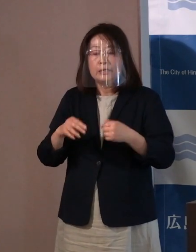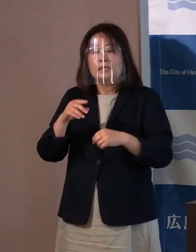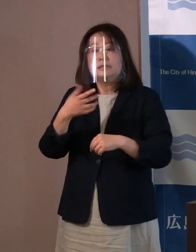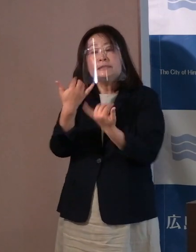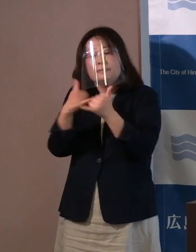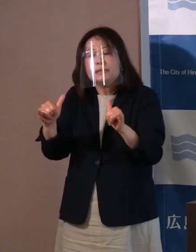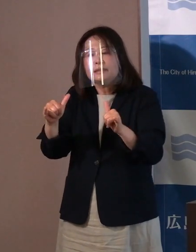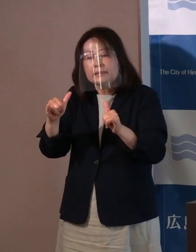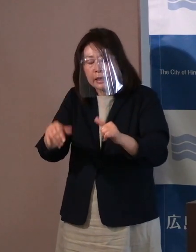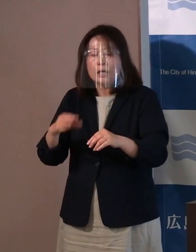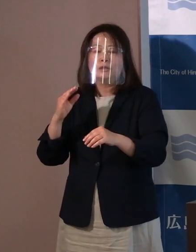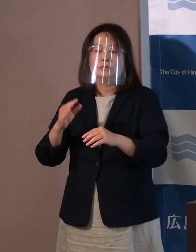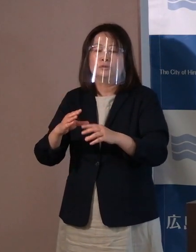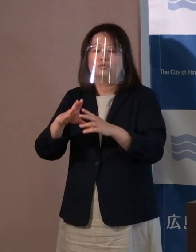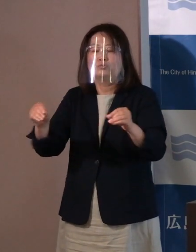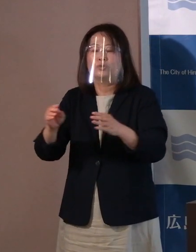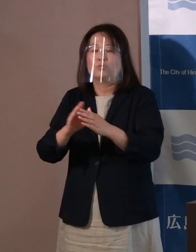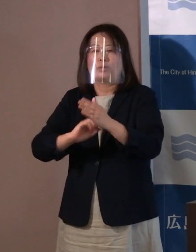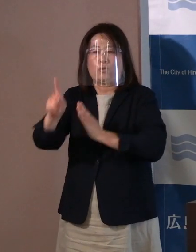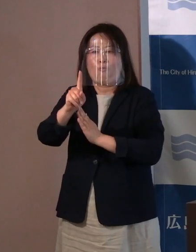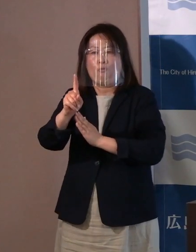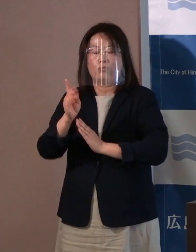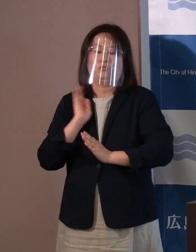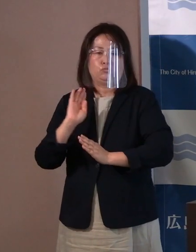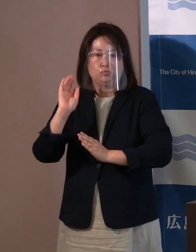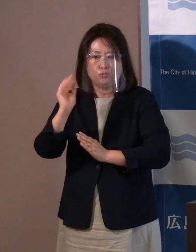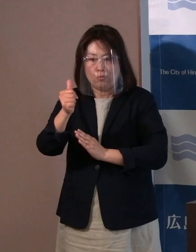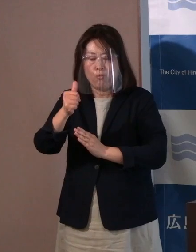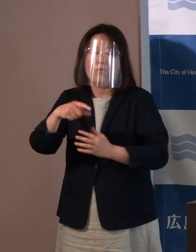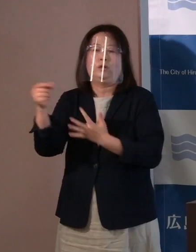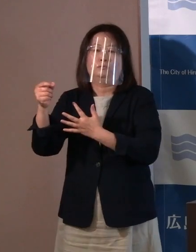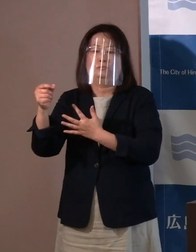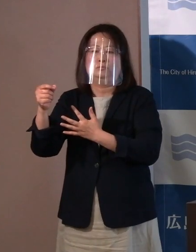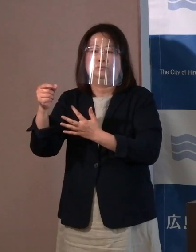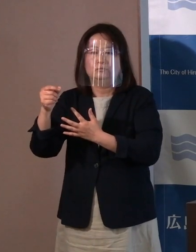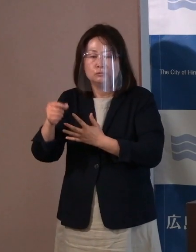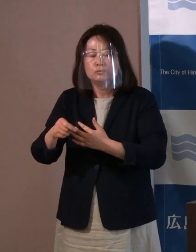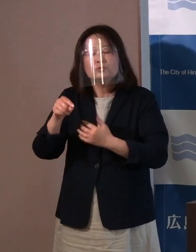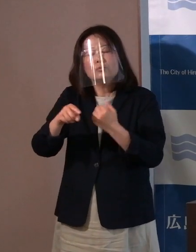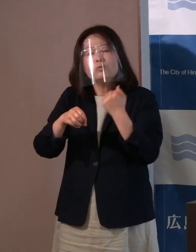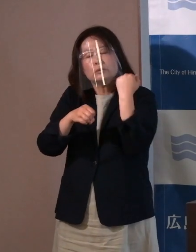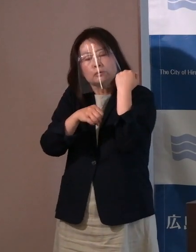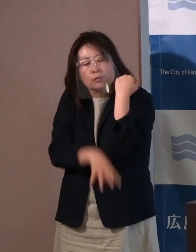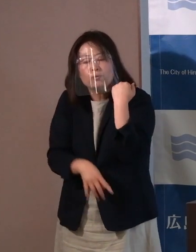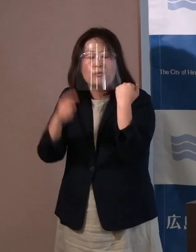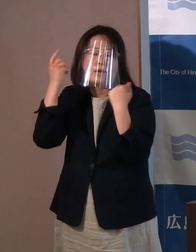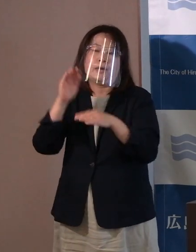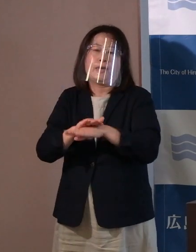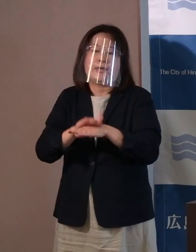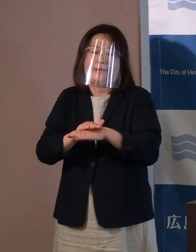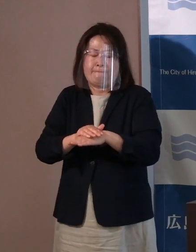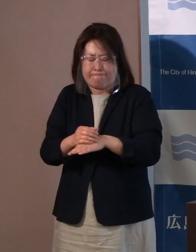その根っこのところがしっかりした 考え方を持っていただくということ｡